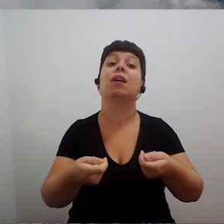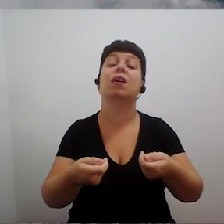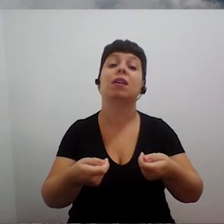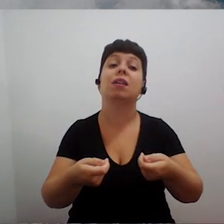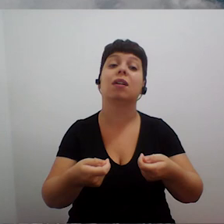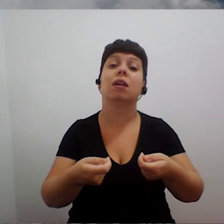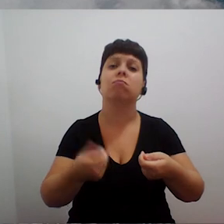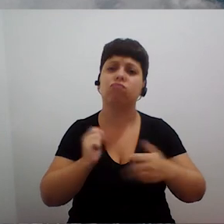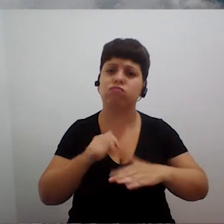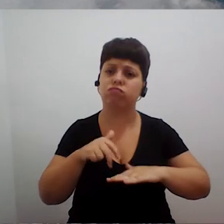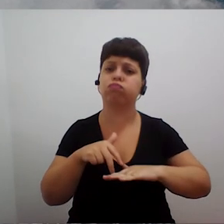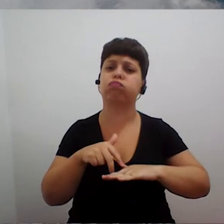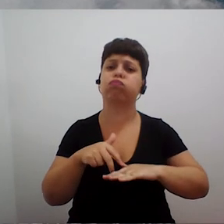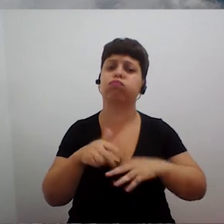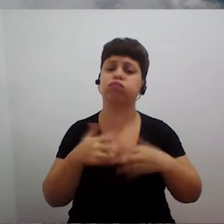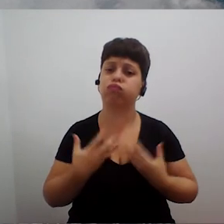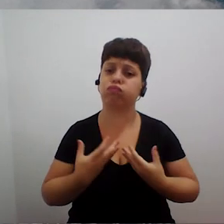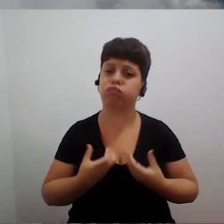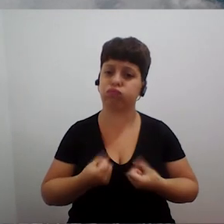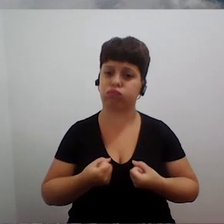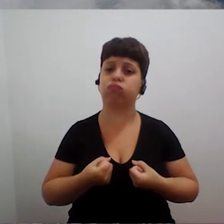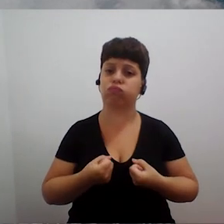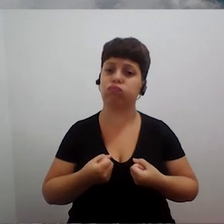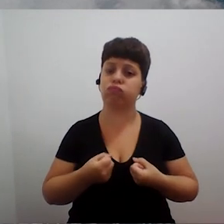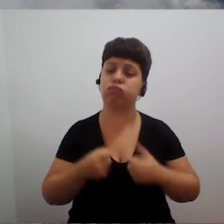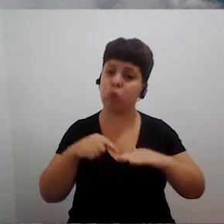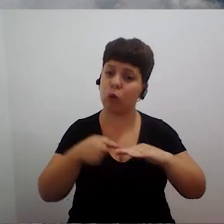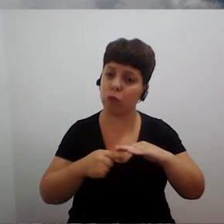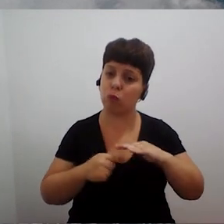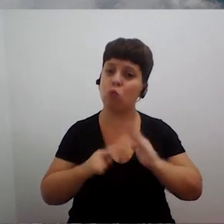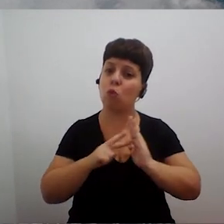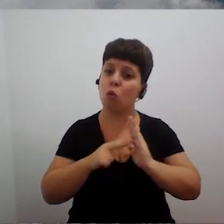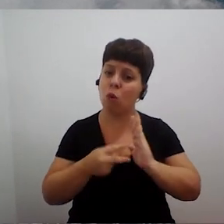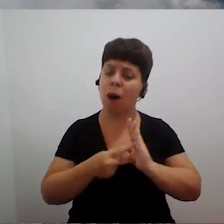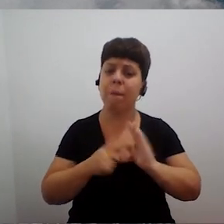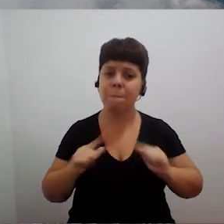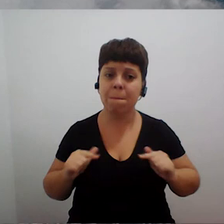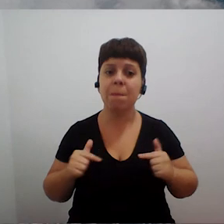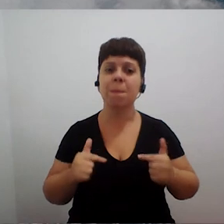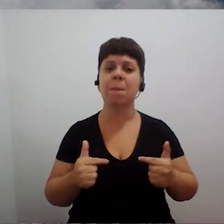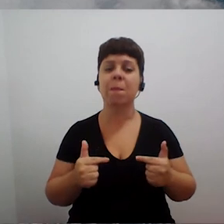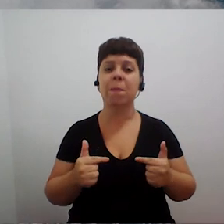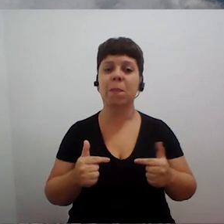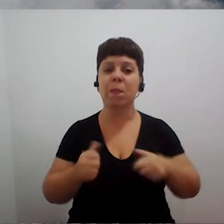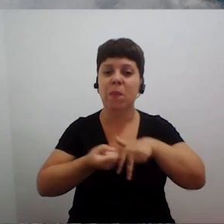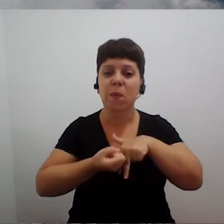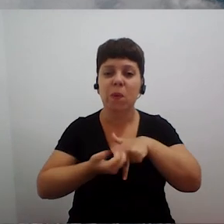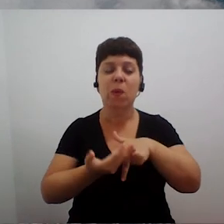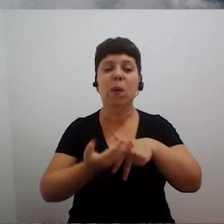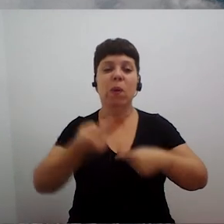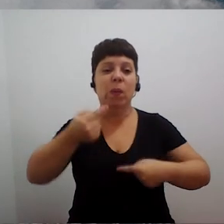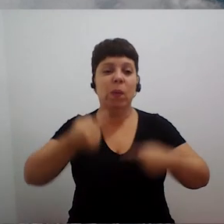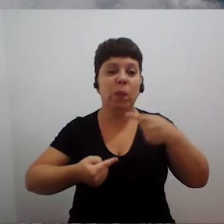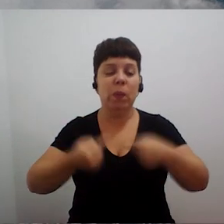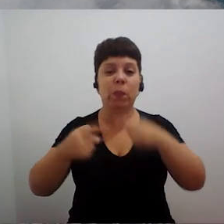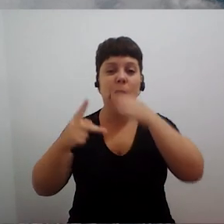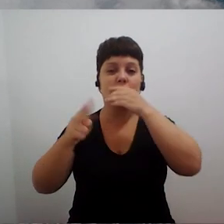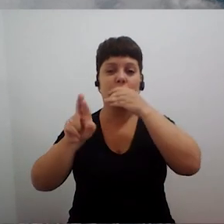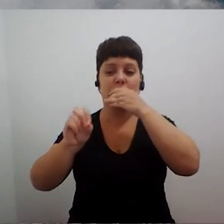de uma forma mais significativa, mais incisiva, mais militante, profética ou política compromissos